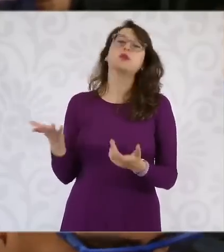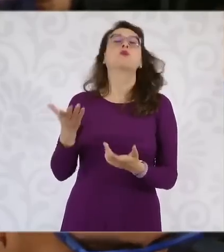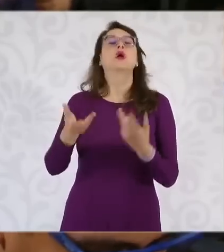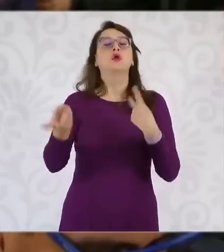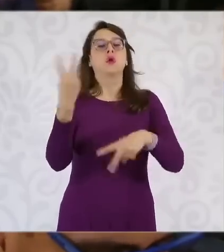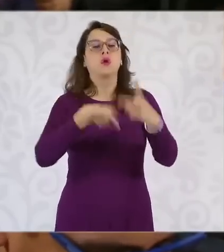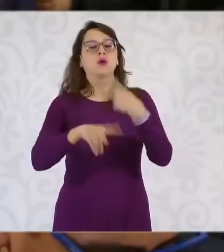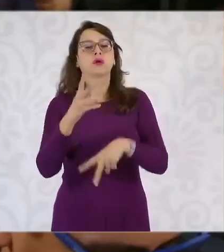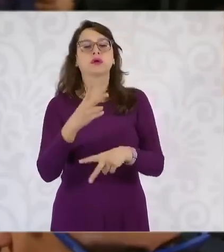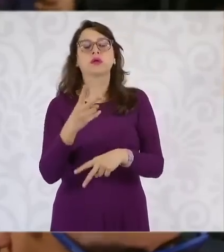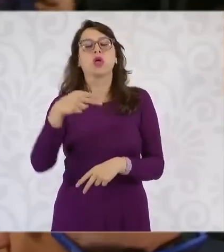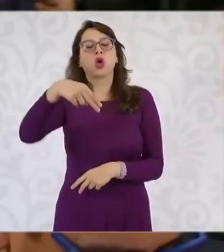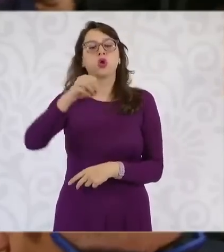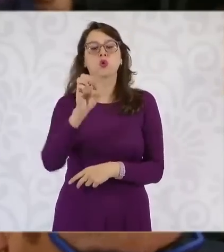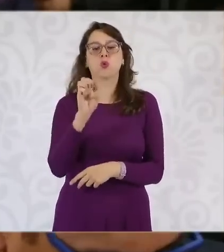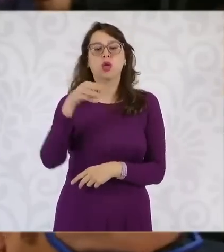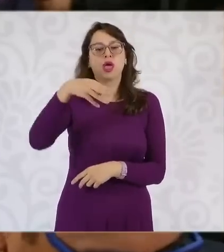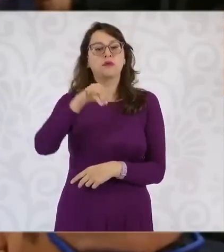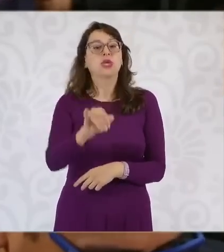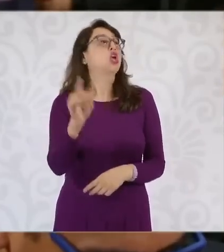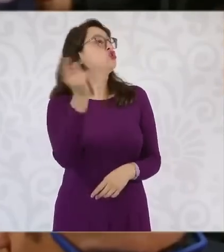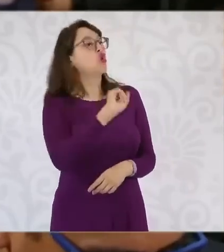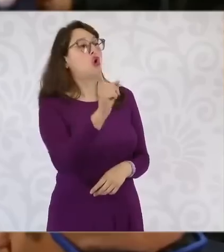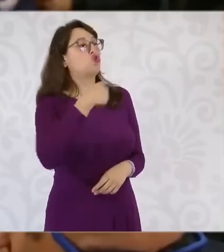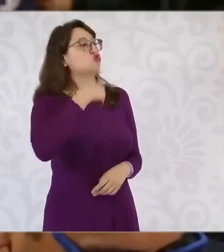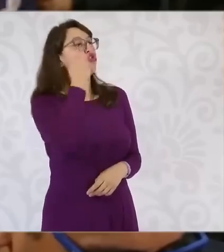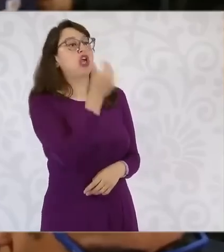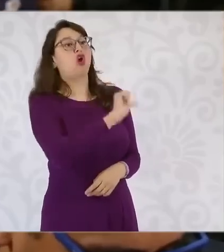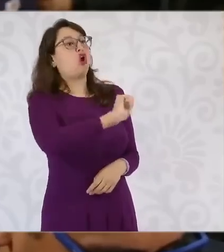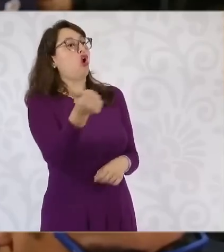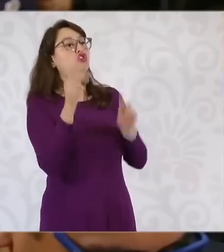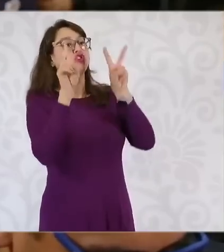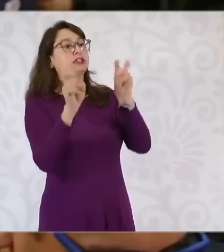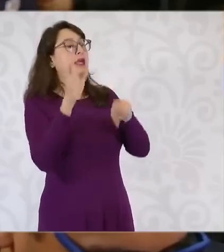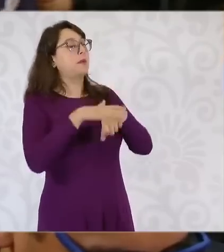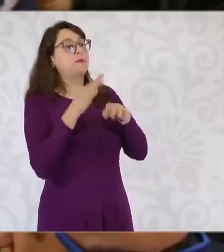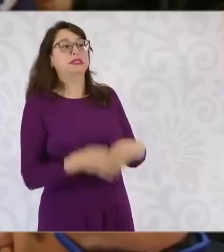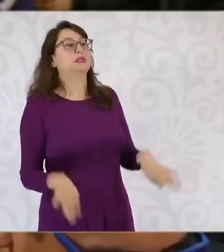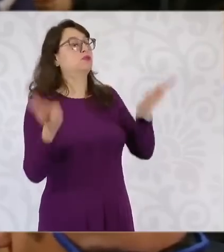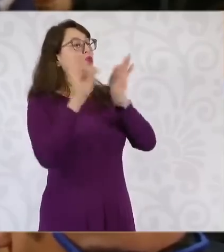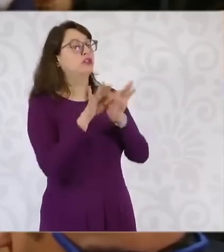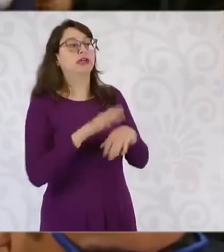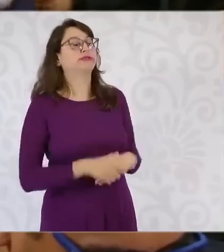le voy a plantear otro no le voy a plantear otro tema que es más importante todavía la uridad y